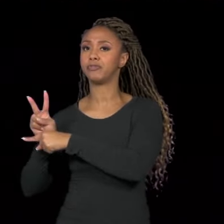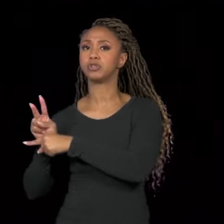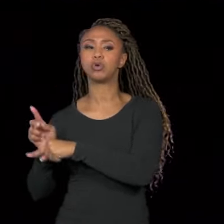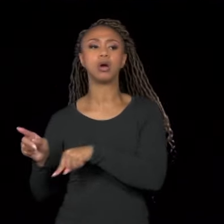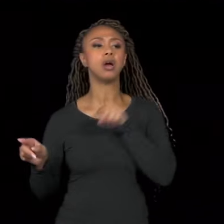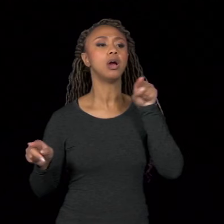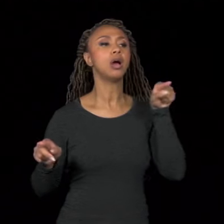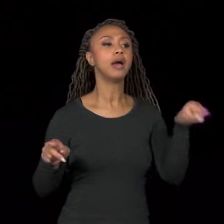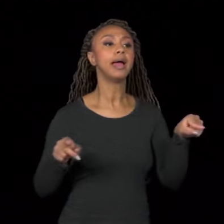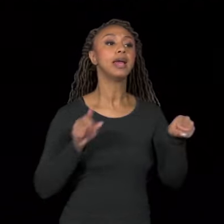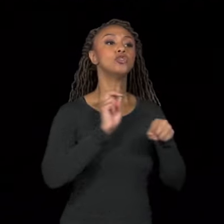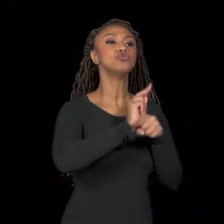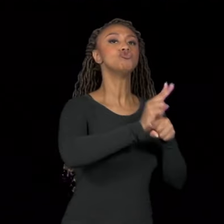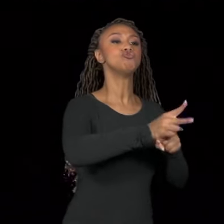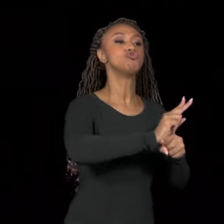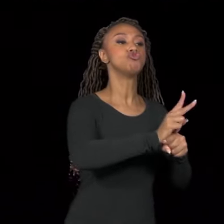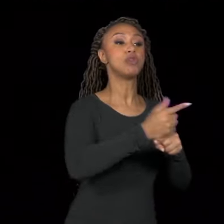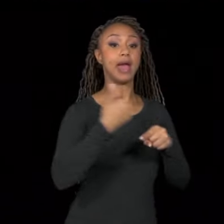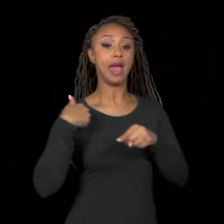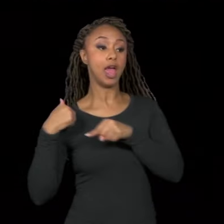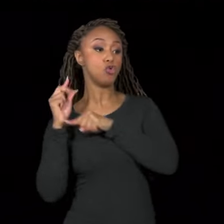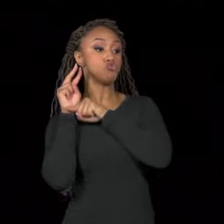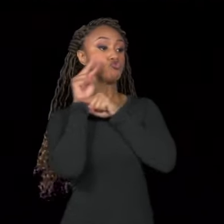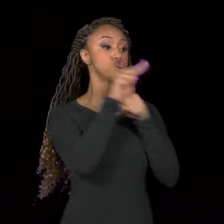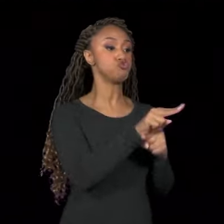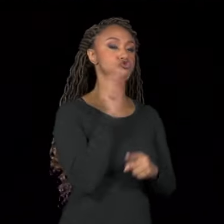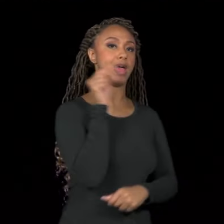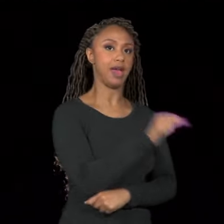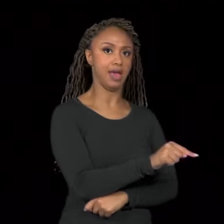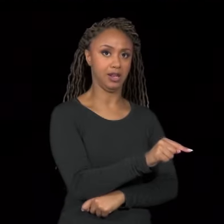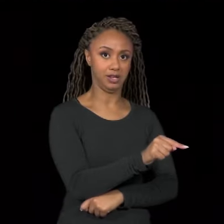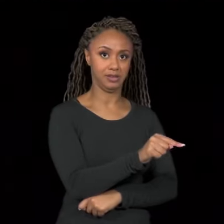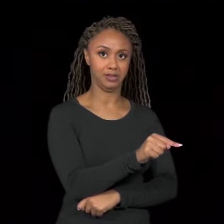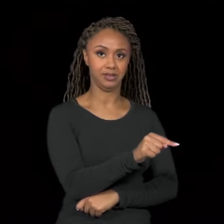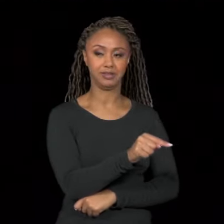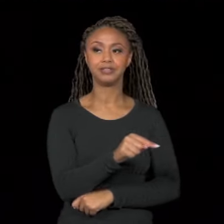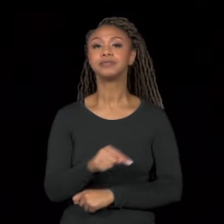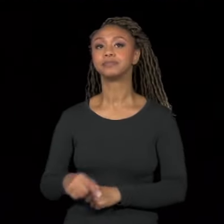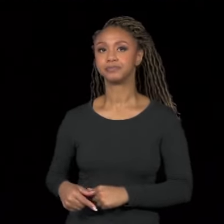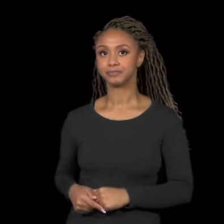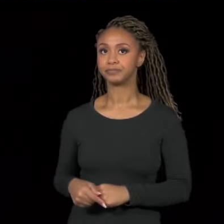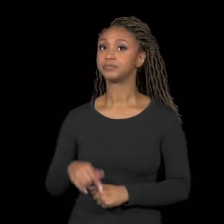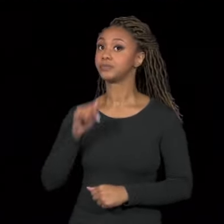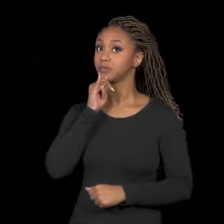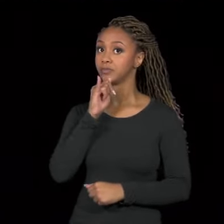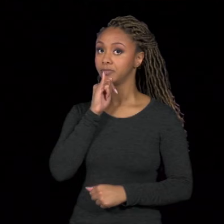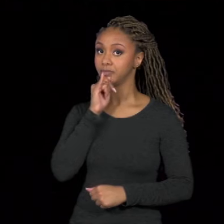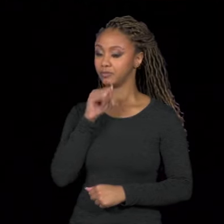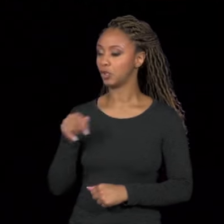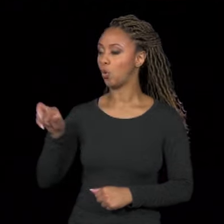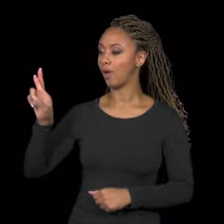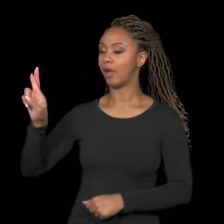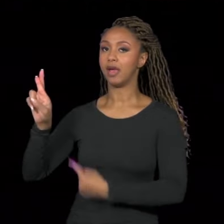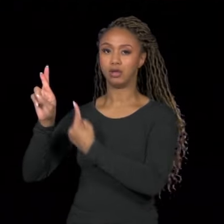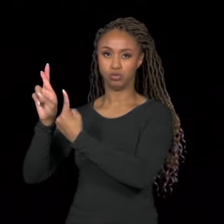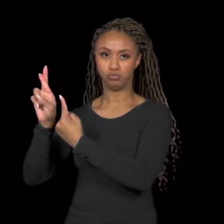GENTE TEM ENTÃO? QUANDO EU VEJO UM RELACIONAMENTO, POR EXEMPLO, ESSE RELACIONAMENTO AQUI, Ó, RELACIONAMENTO 1, A GENTE VAI PERCEBER